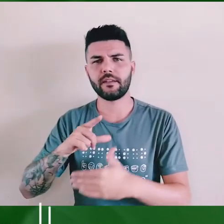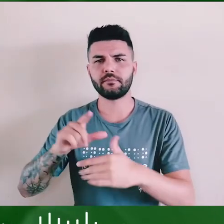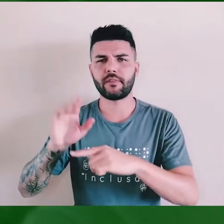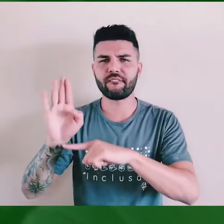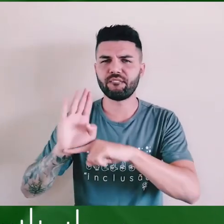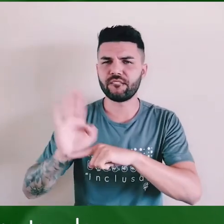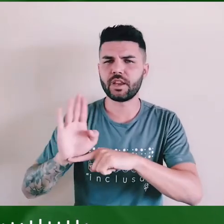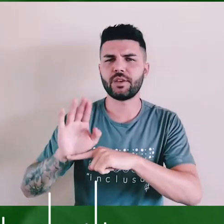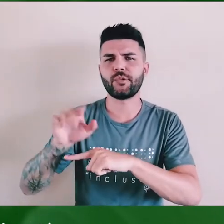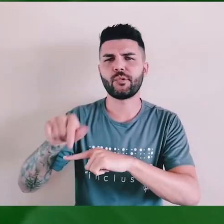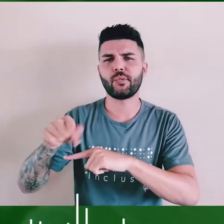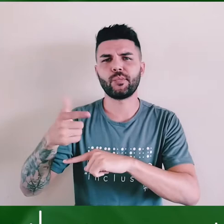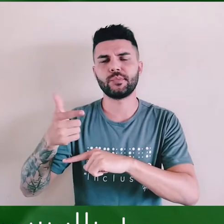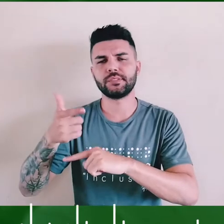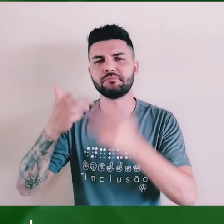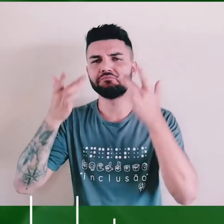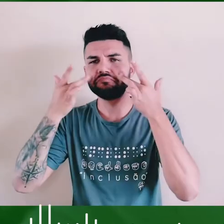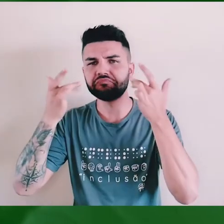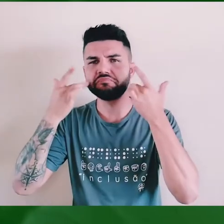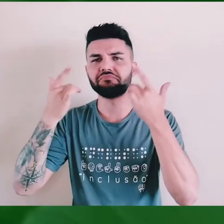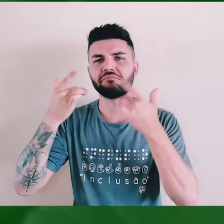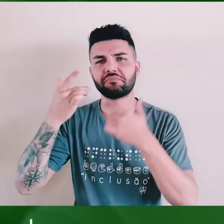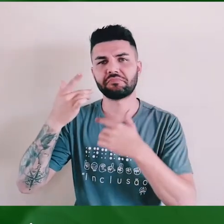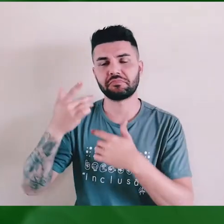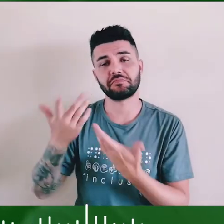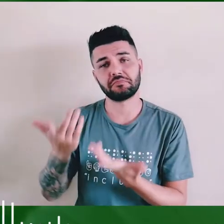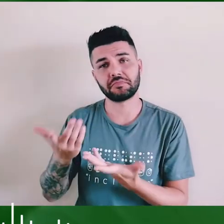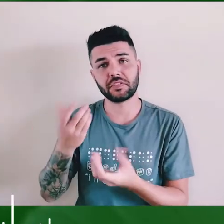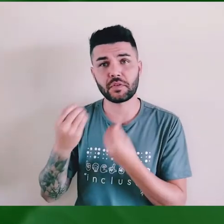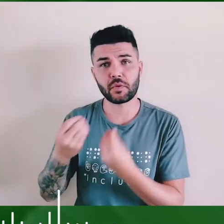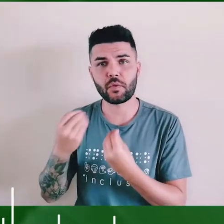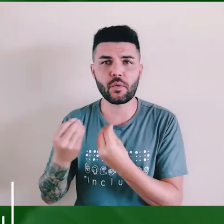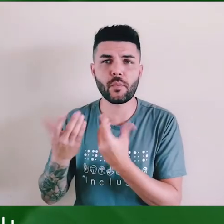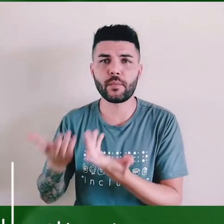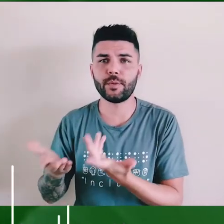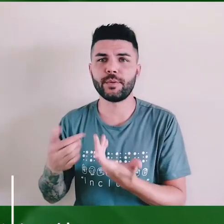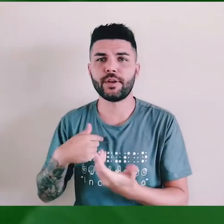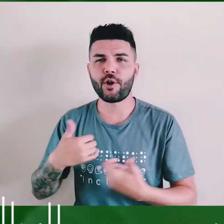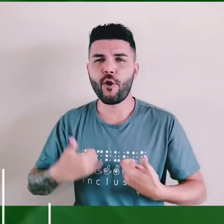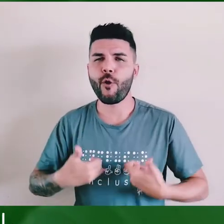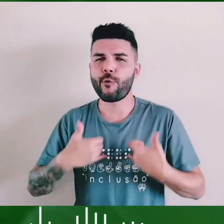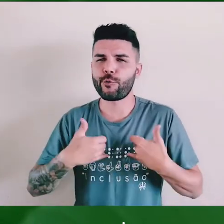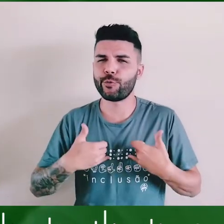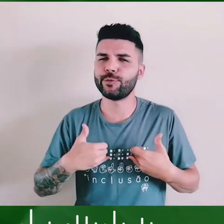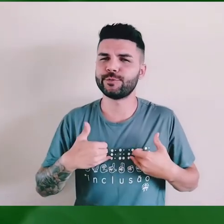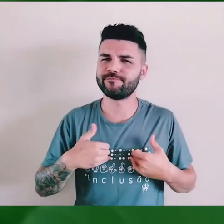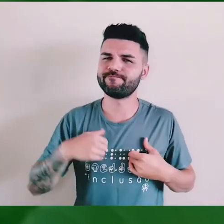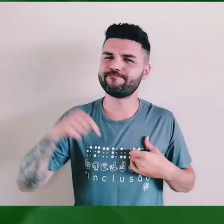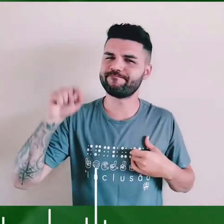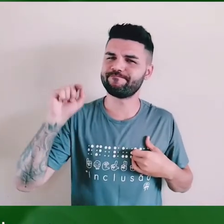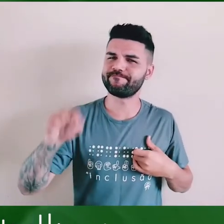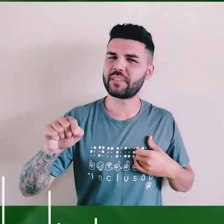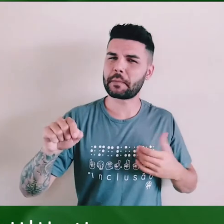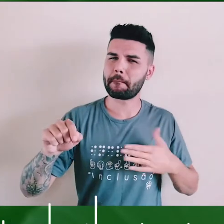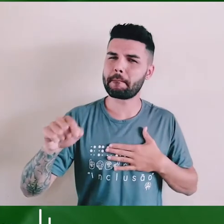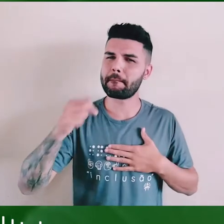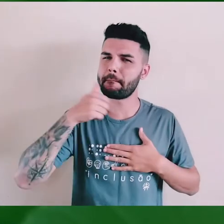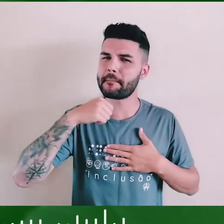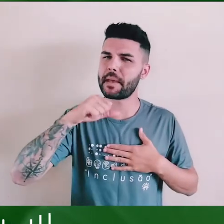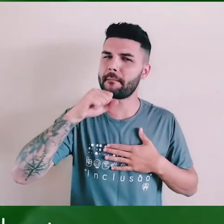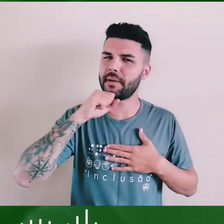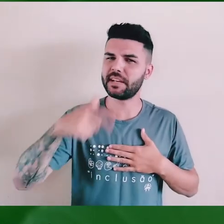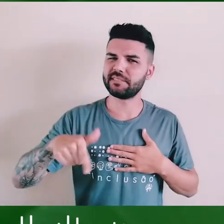algum ciúmes durante algum trabalho dela ou um orgulho de falar essa é minha mãe,